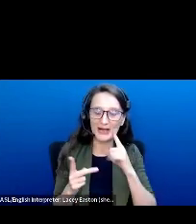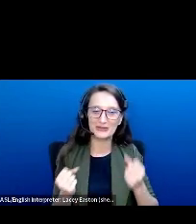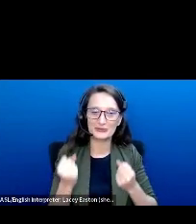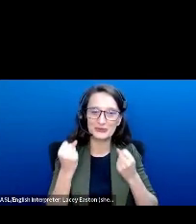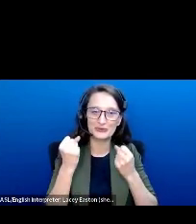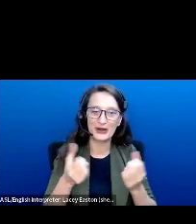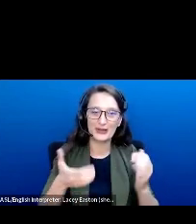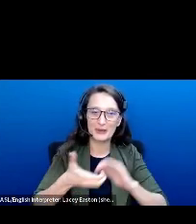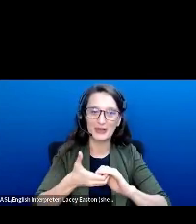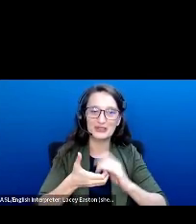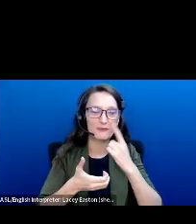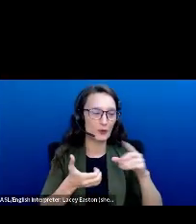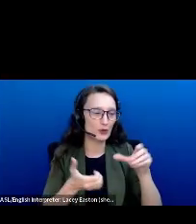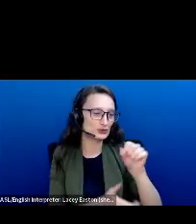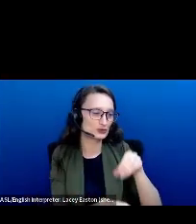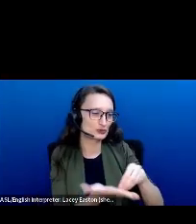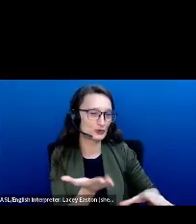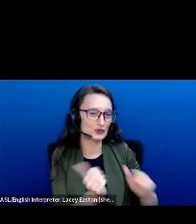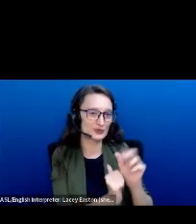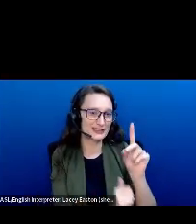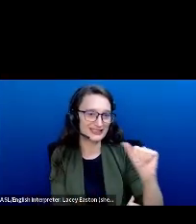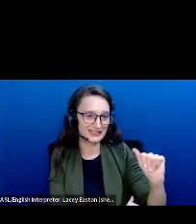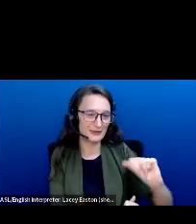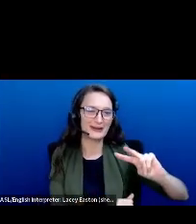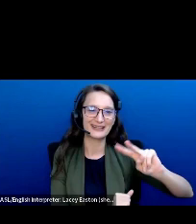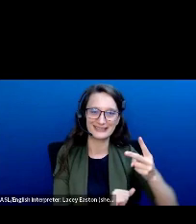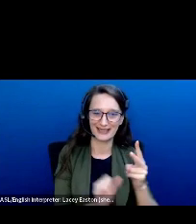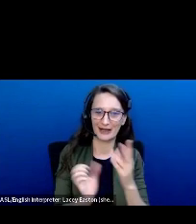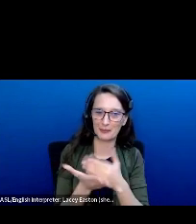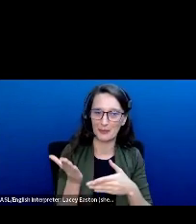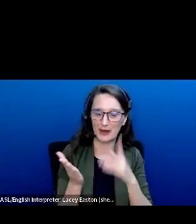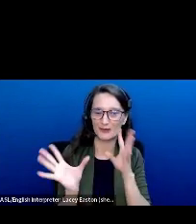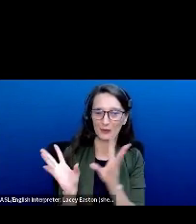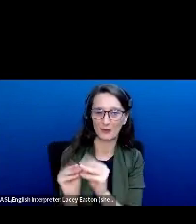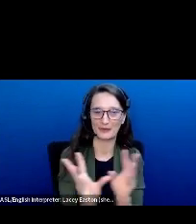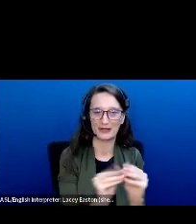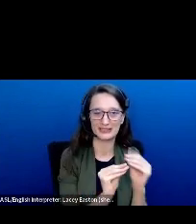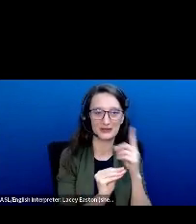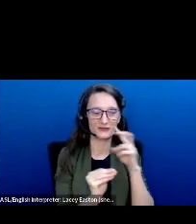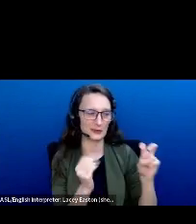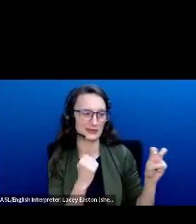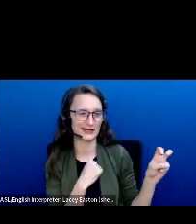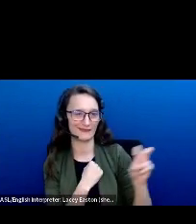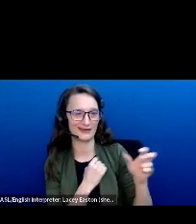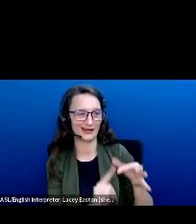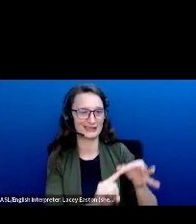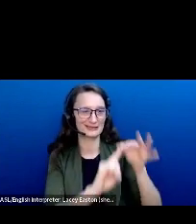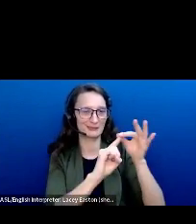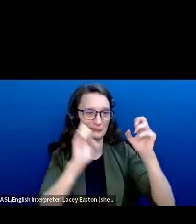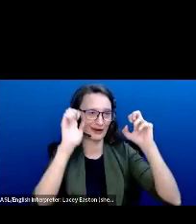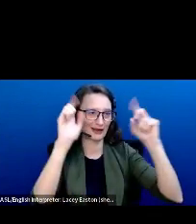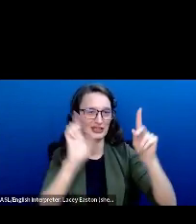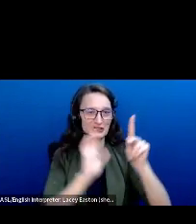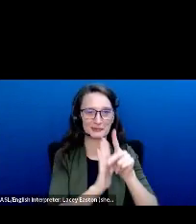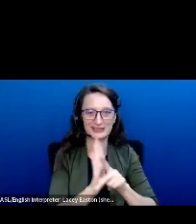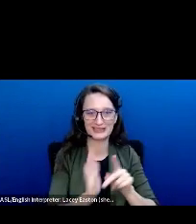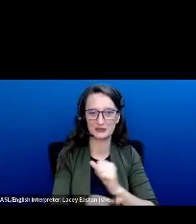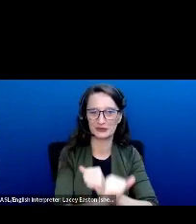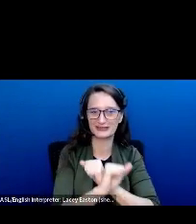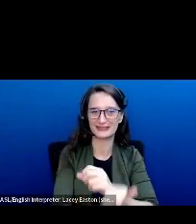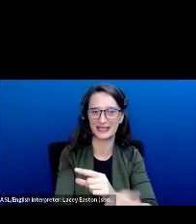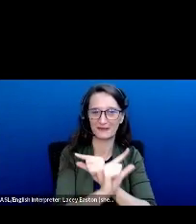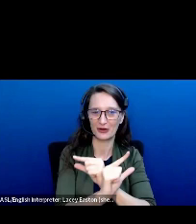segunda parte de navegar las garantías procesales de educación especial mi nombre es Noelia